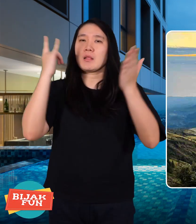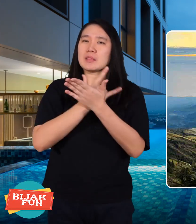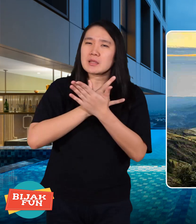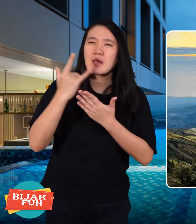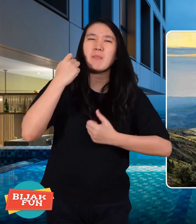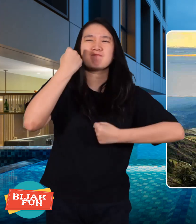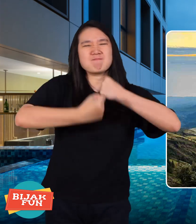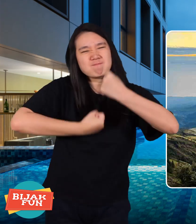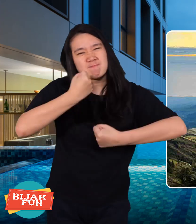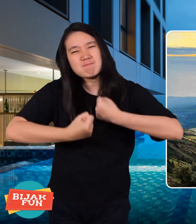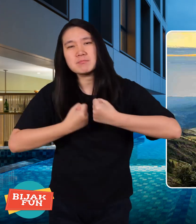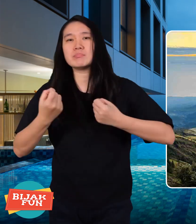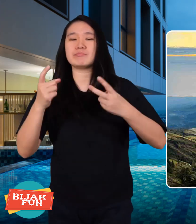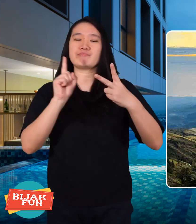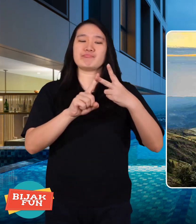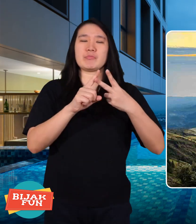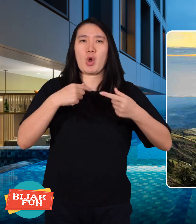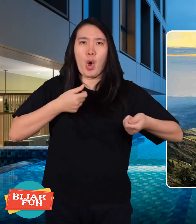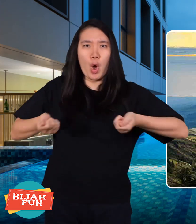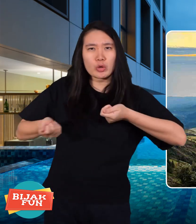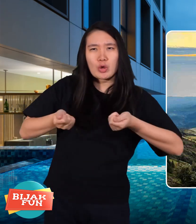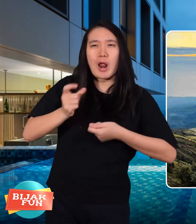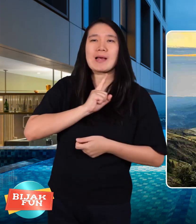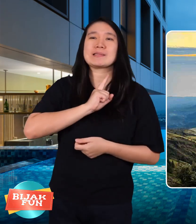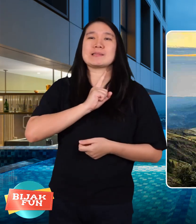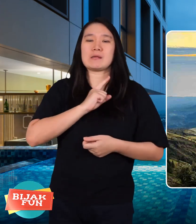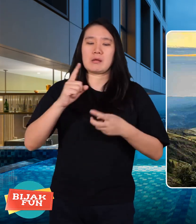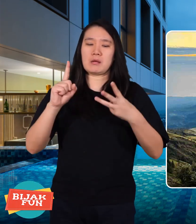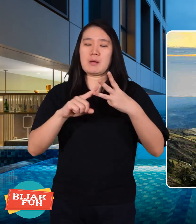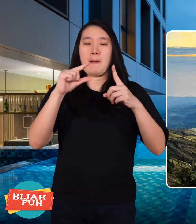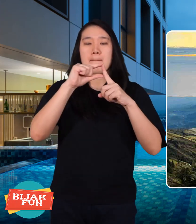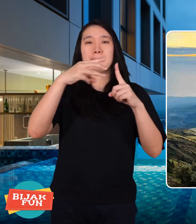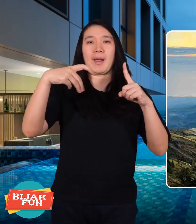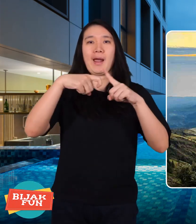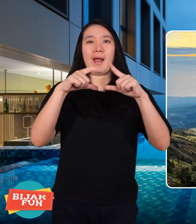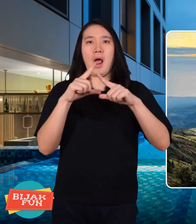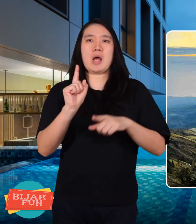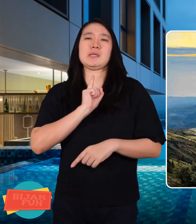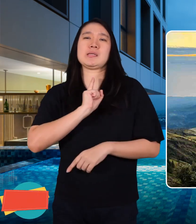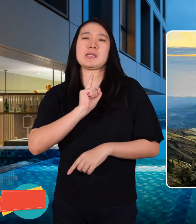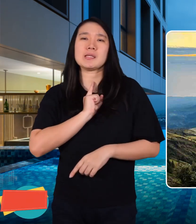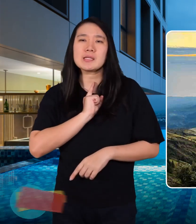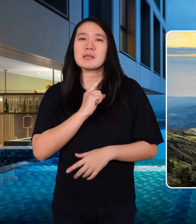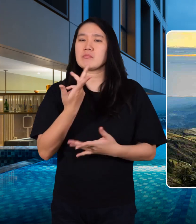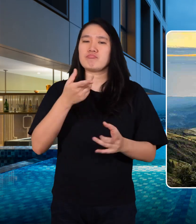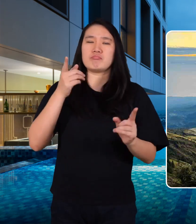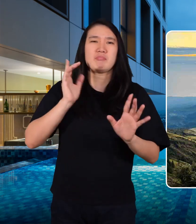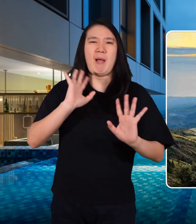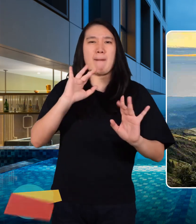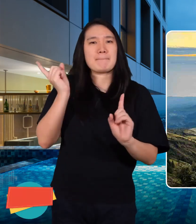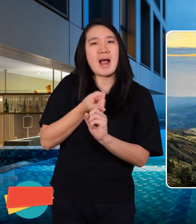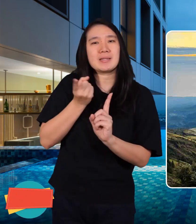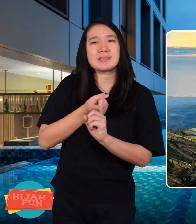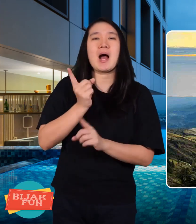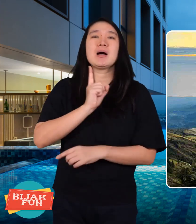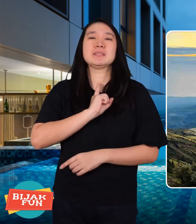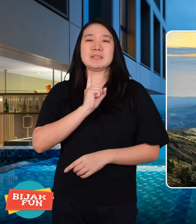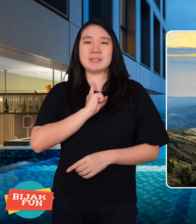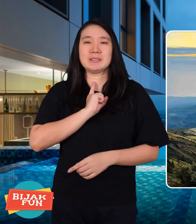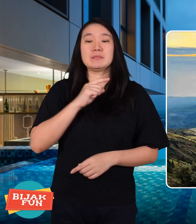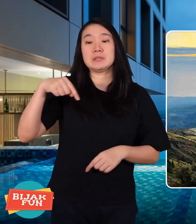tetap berjuang dan berusaha, mengontrol diri, peka diri dan gak memaksa diri.